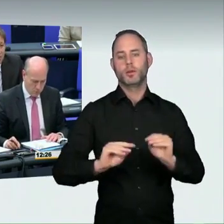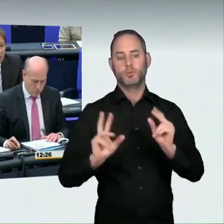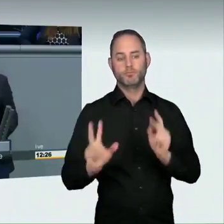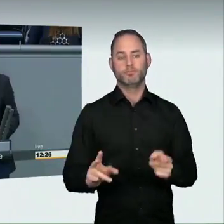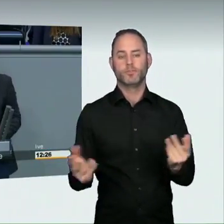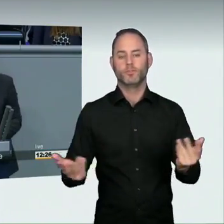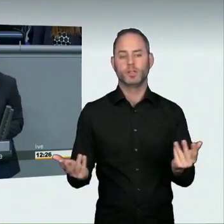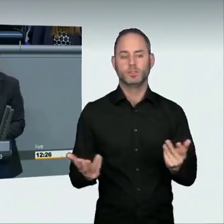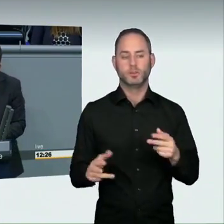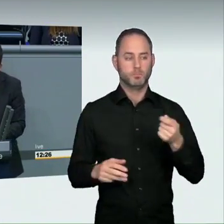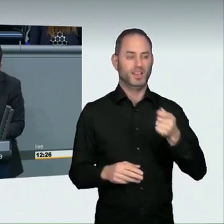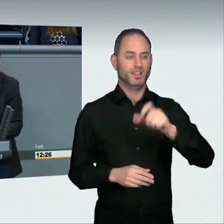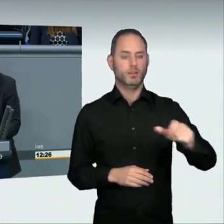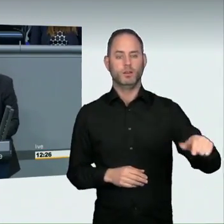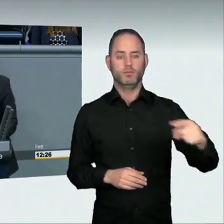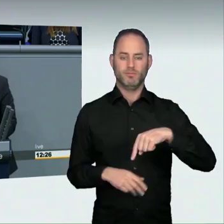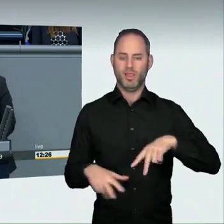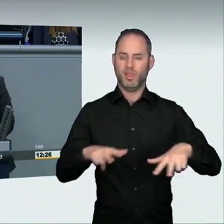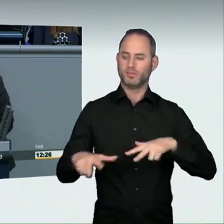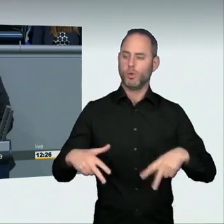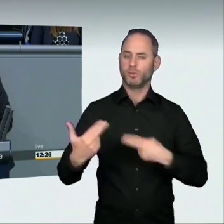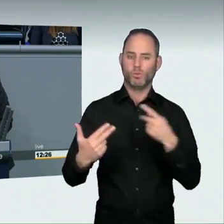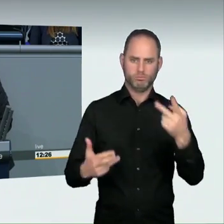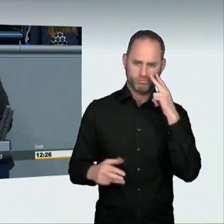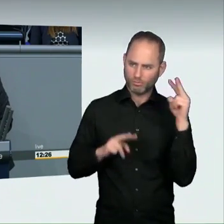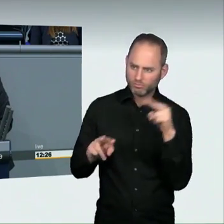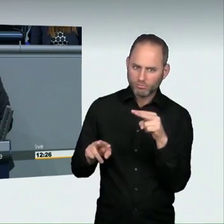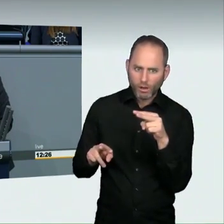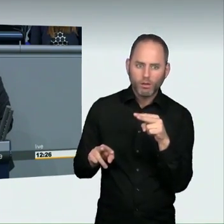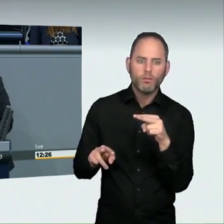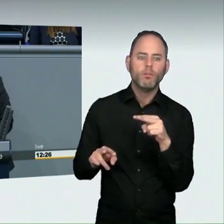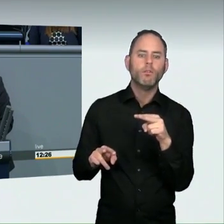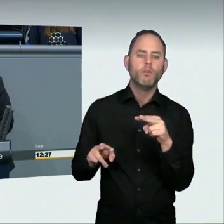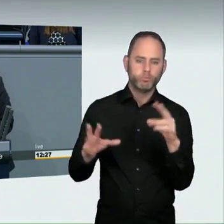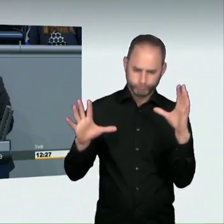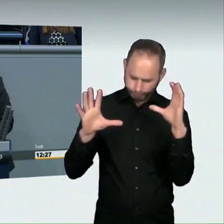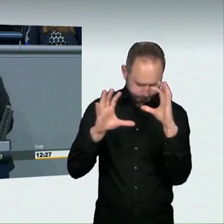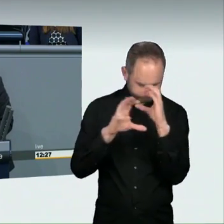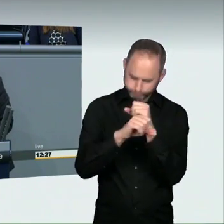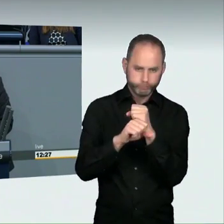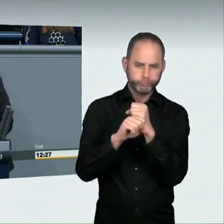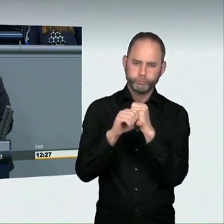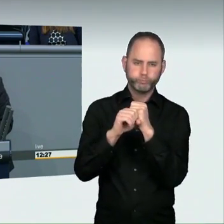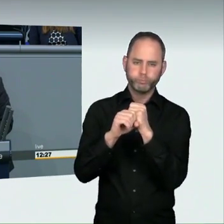für Mieterinnen und Mieter beschlossen wurden. (Applaus) Es braucht also eine Ablösung der Großen Koalition, auch angesichts